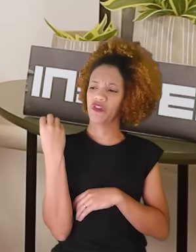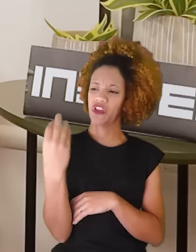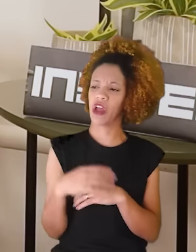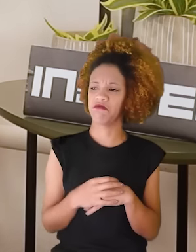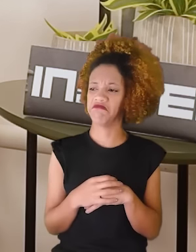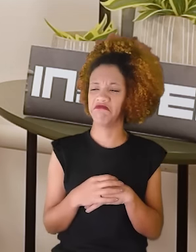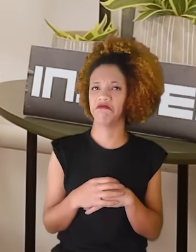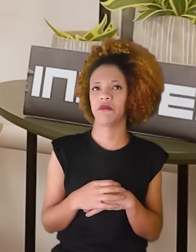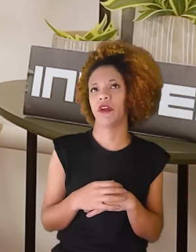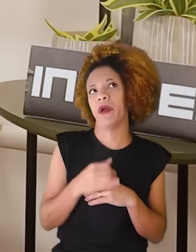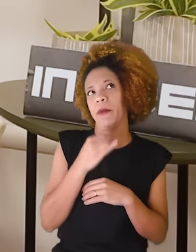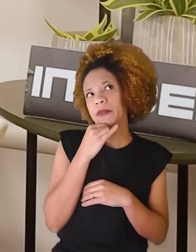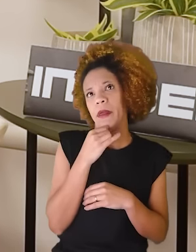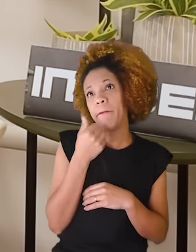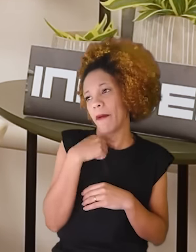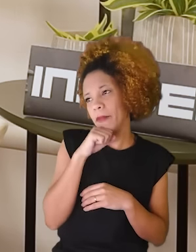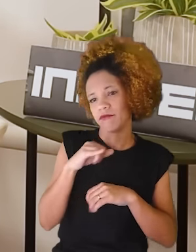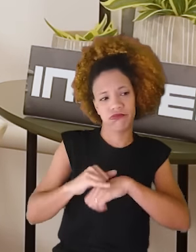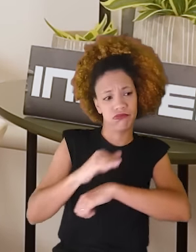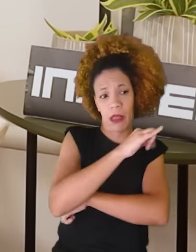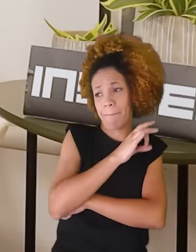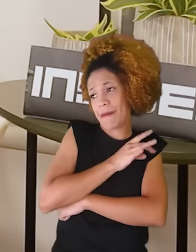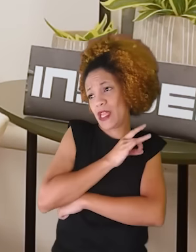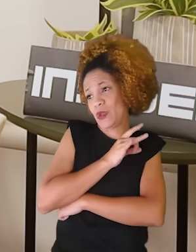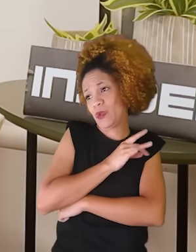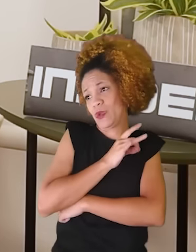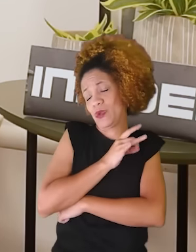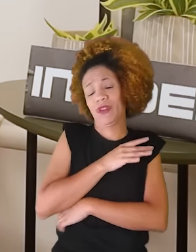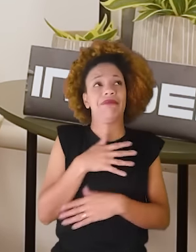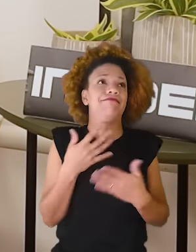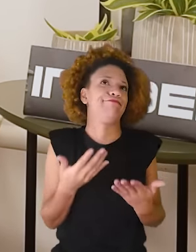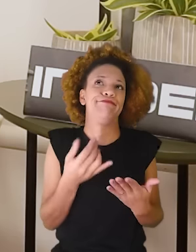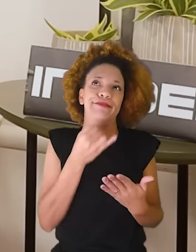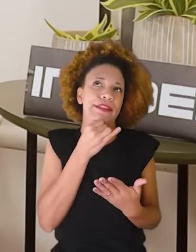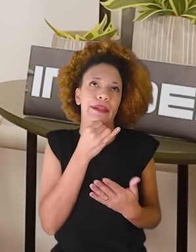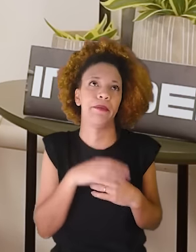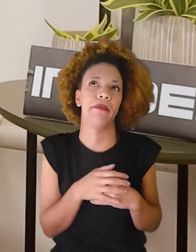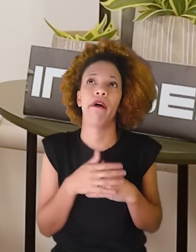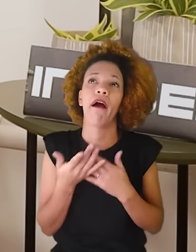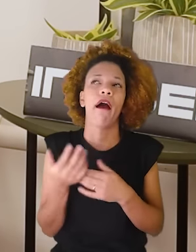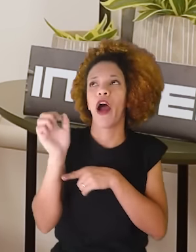só quando é assim minha mãe não anda de avião tem pavor só se for uma coisa muito Ah vou pra Europa